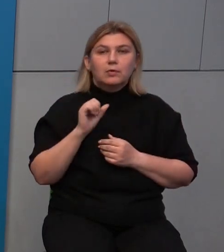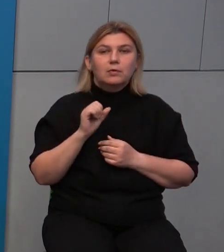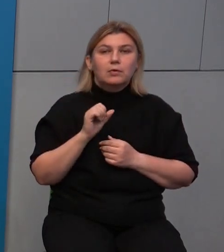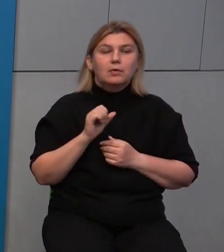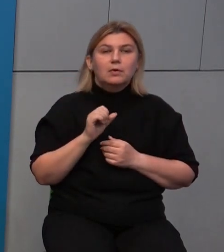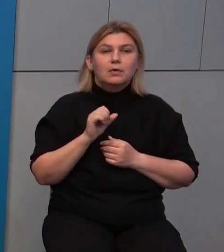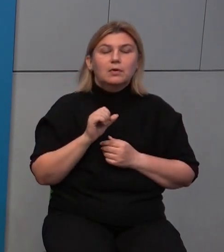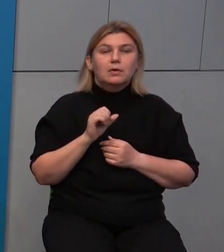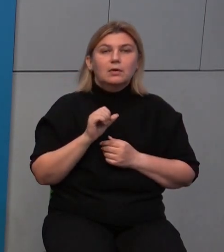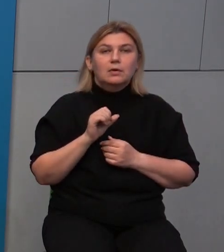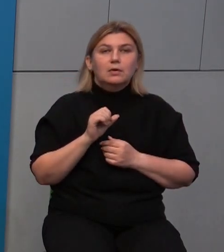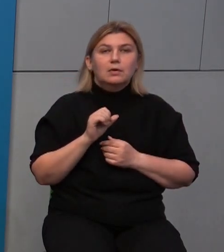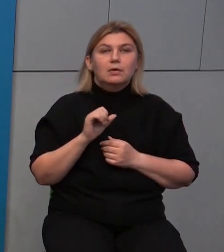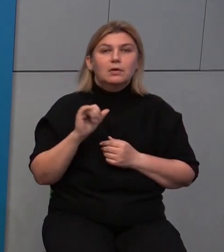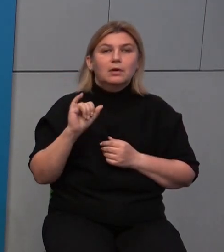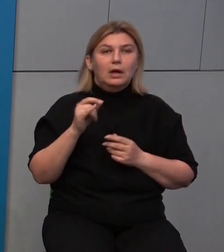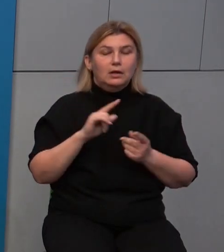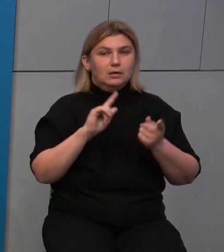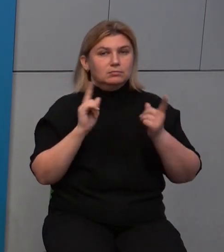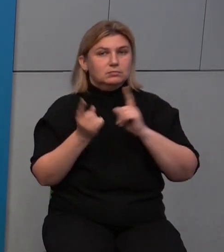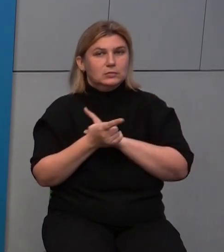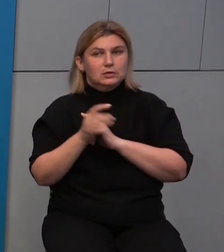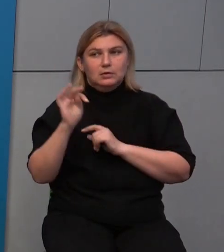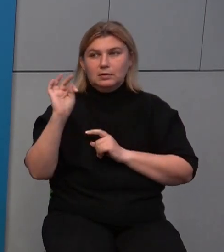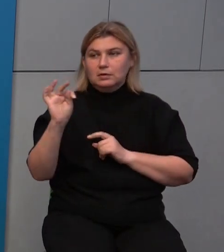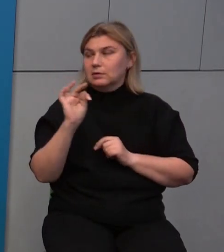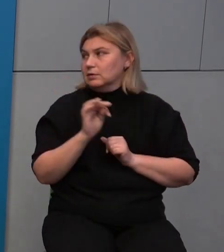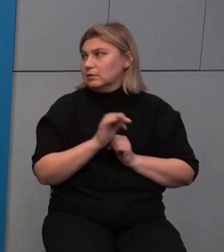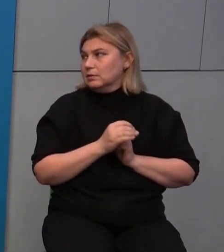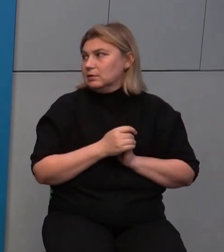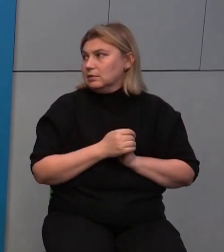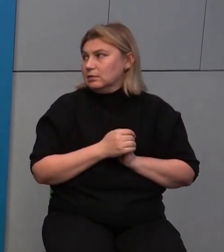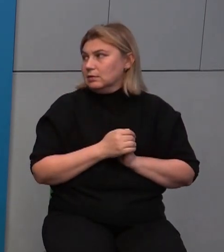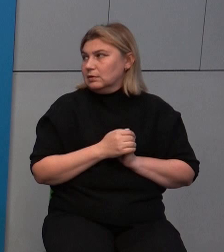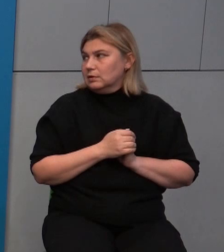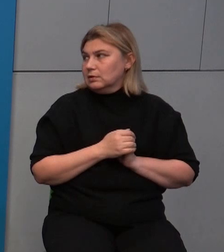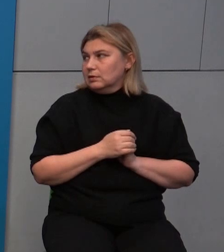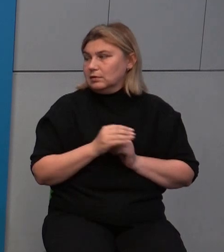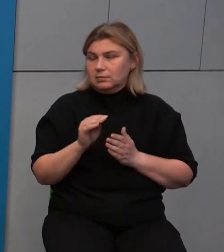jak to się przekłada na ich pisarstwo.